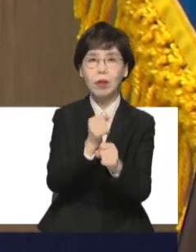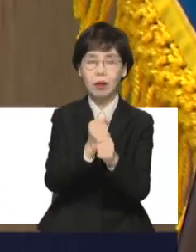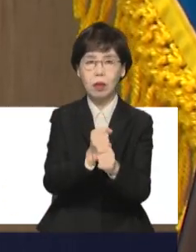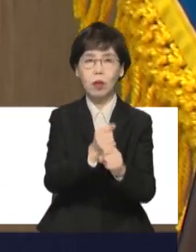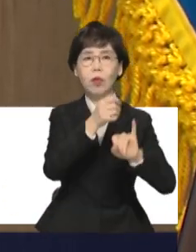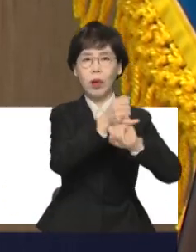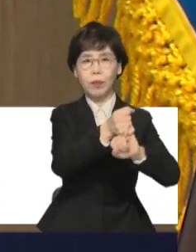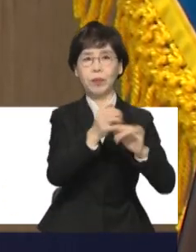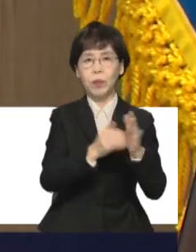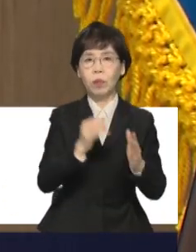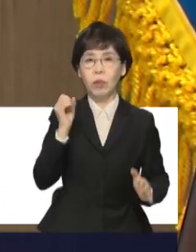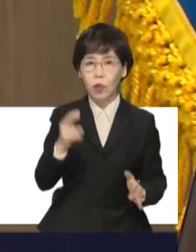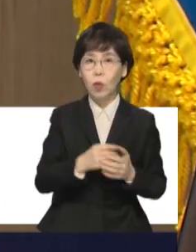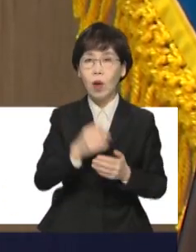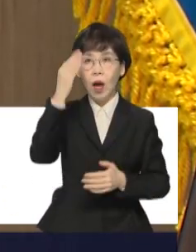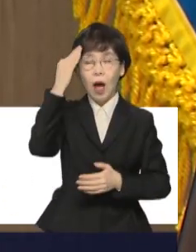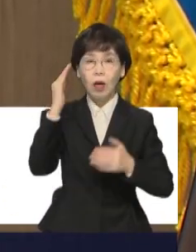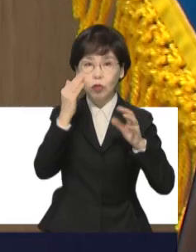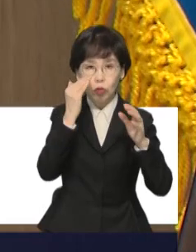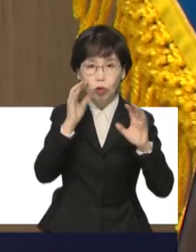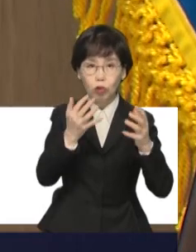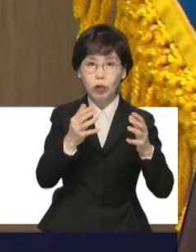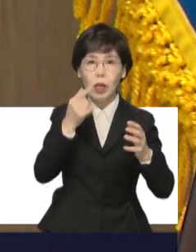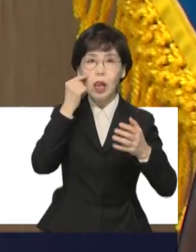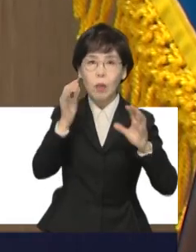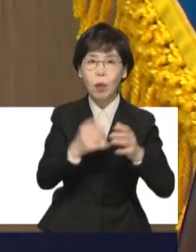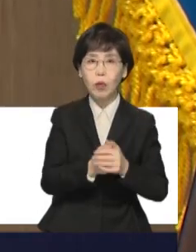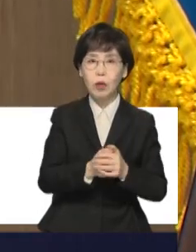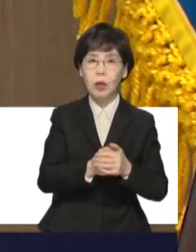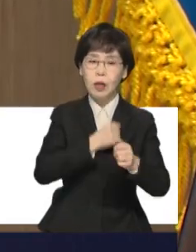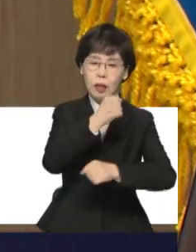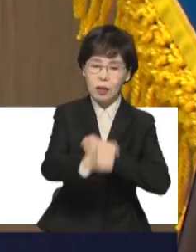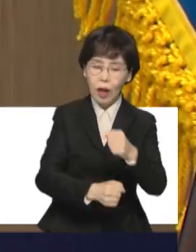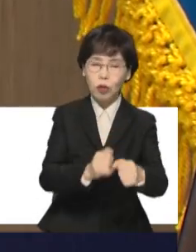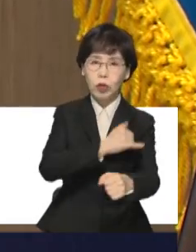했습니다. 또한 한국과 일본은 자유 인권 법치의